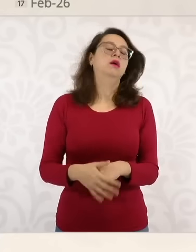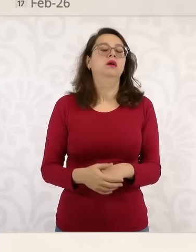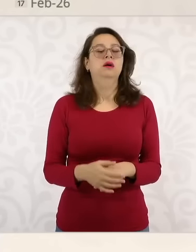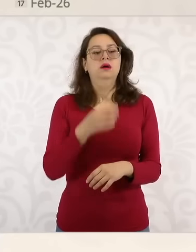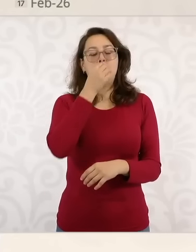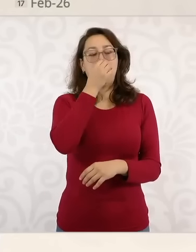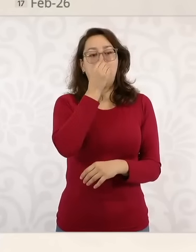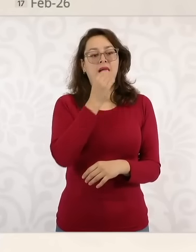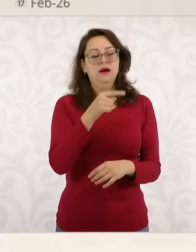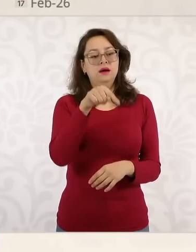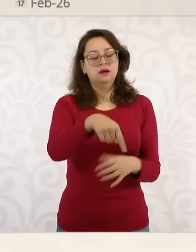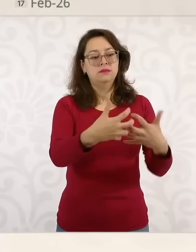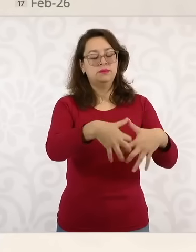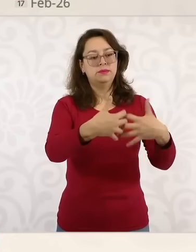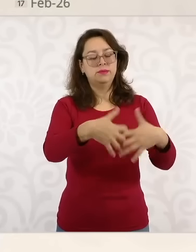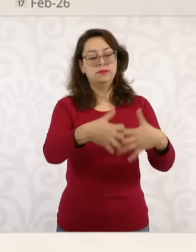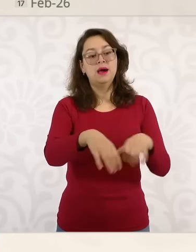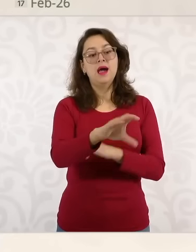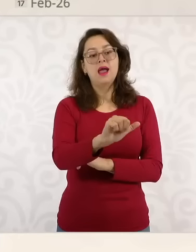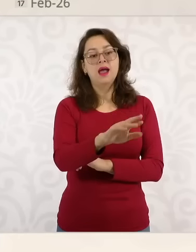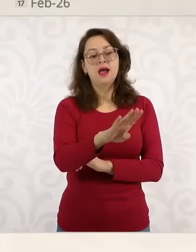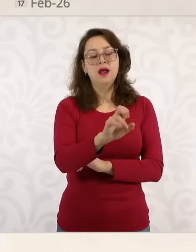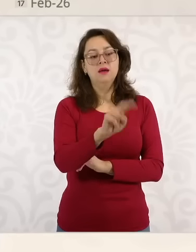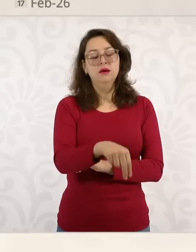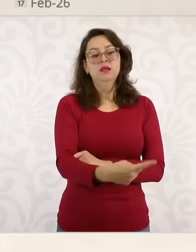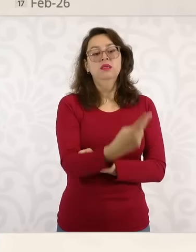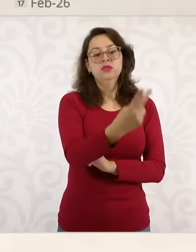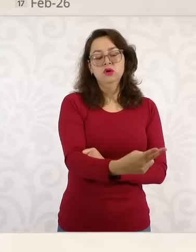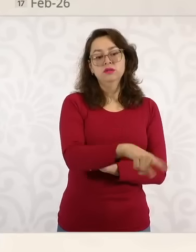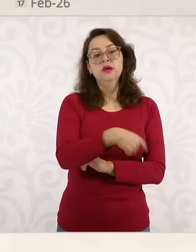fotovoltaica de río Escondido, ubicados en el estado de Coahuila, que en conjunto